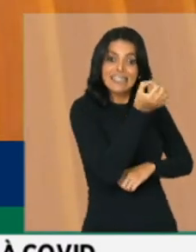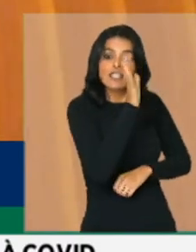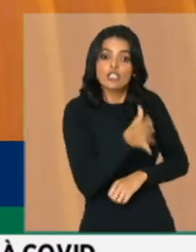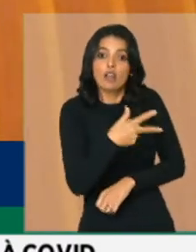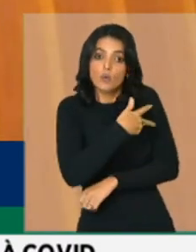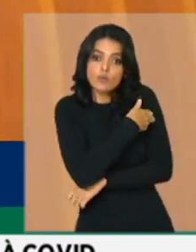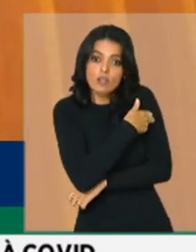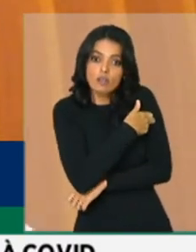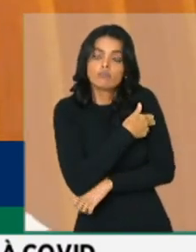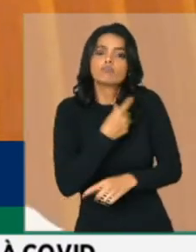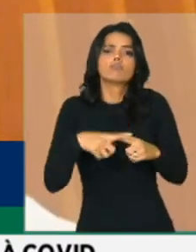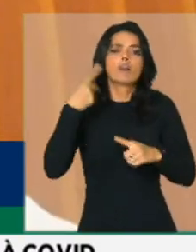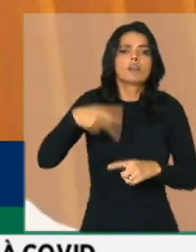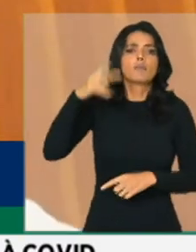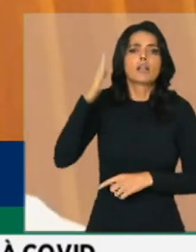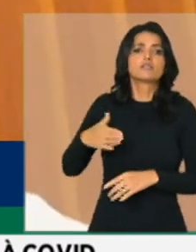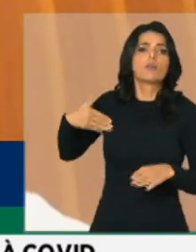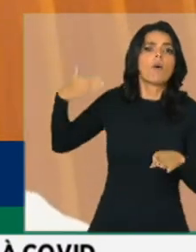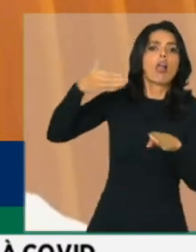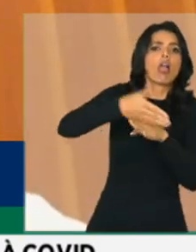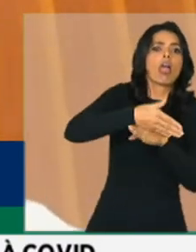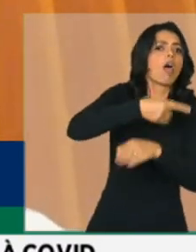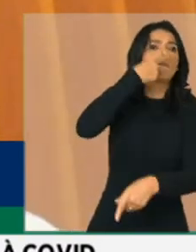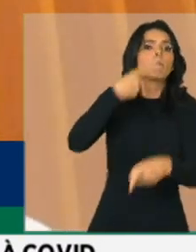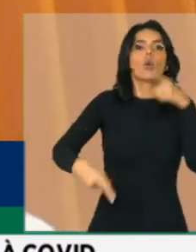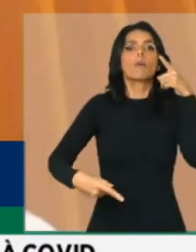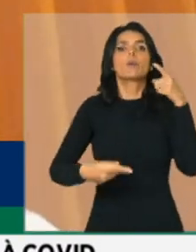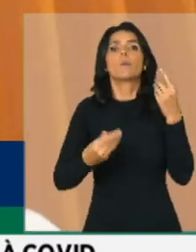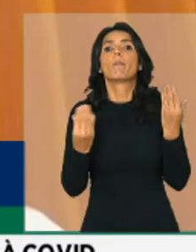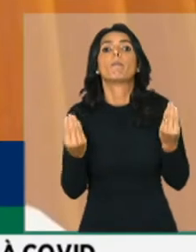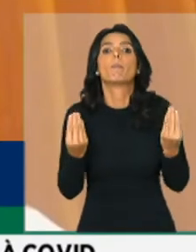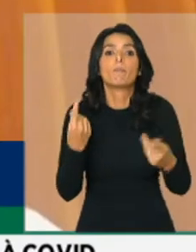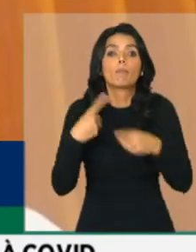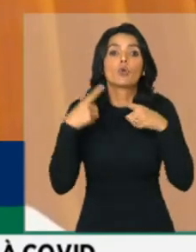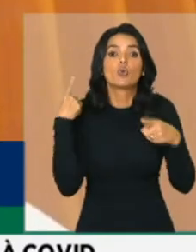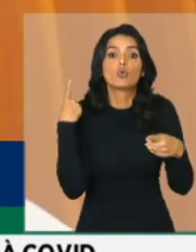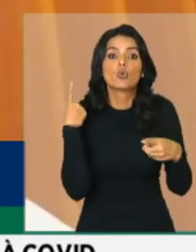ESPERO, DESTA VEZ, A CÂMARA FEDERAL NÃO VIRE AS COSTAS PARA O PAÍS, PORQUE É LAMENTÁVEL VER QUE A CÂMARA